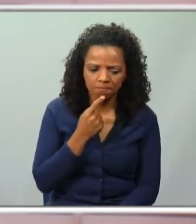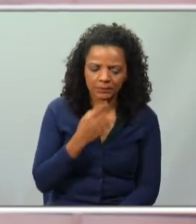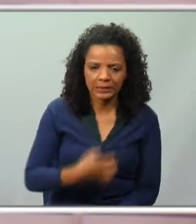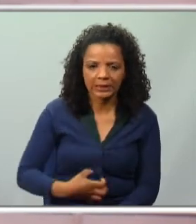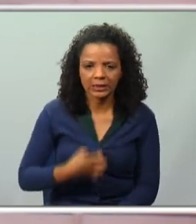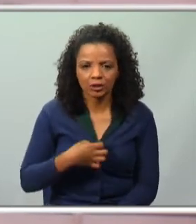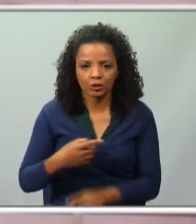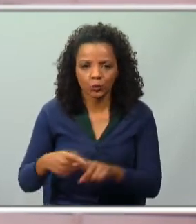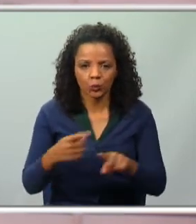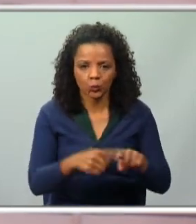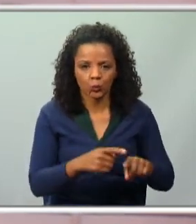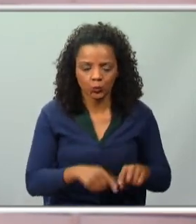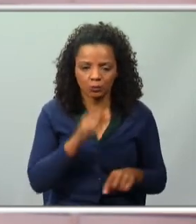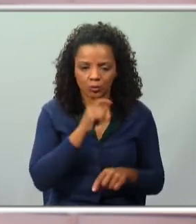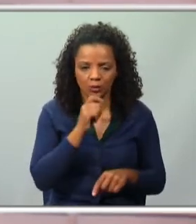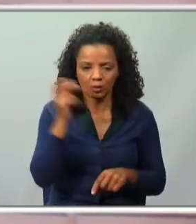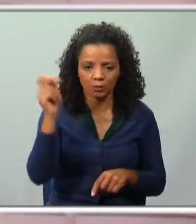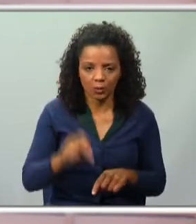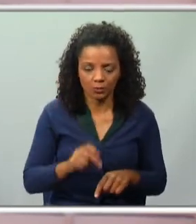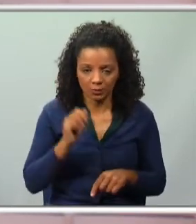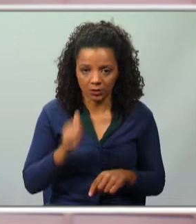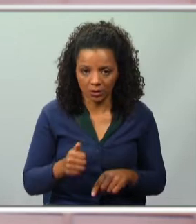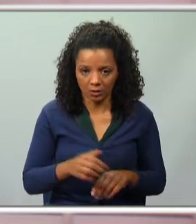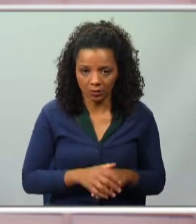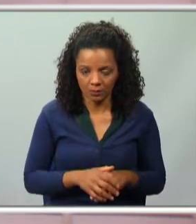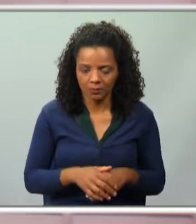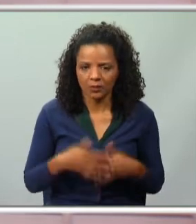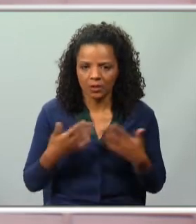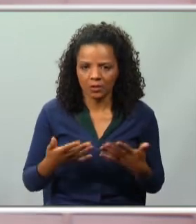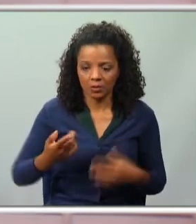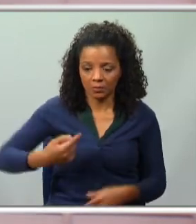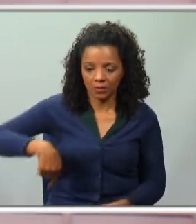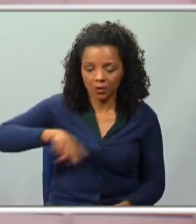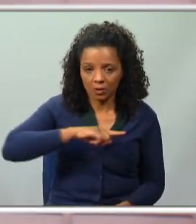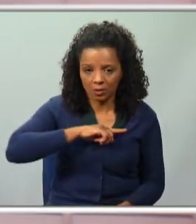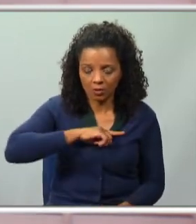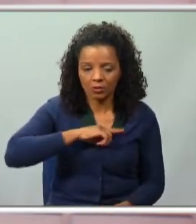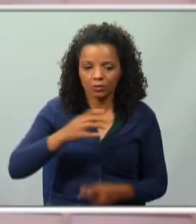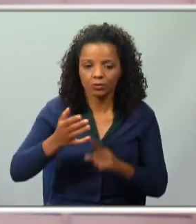significados que elas teriam correto Será que agora nós conseguimos 他們會有正確的含義我們現在能做到嗎？